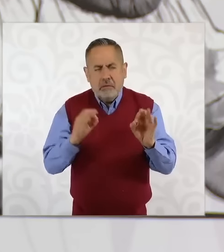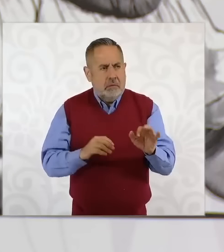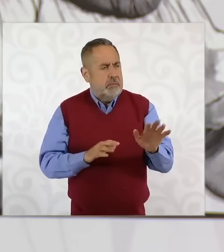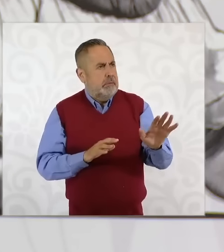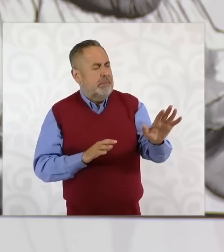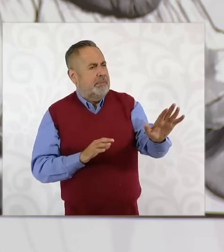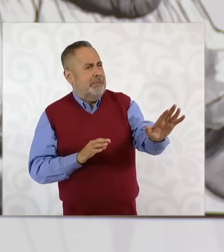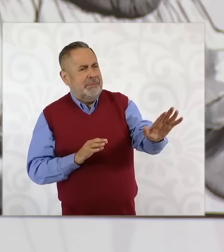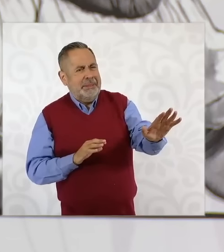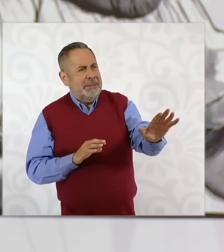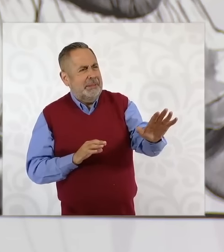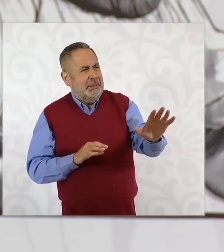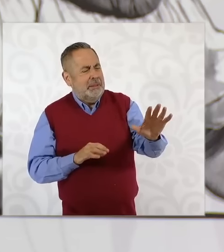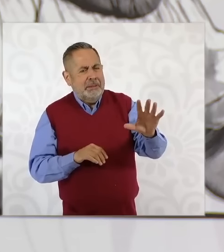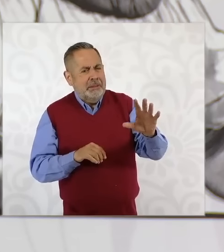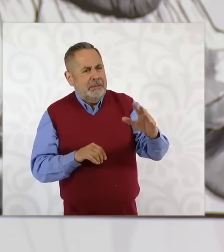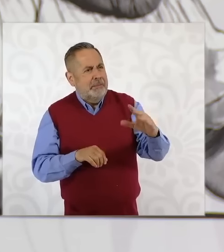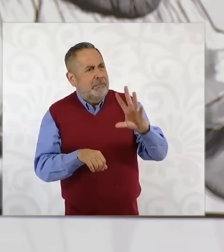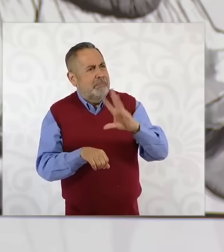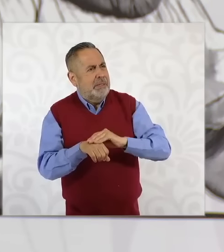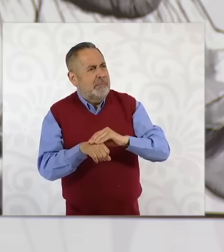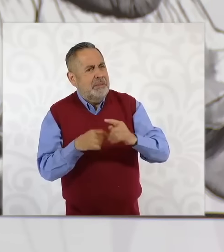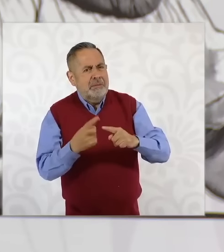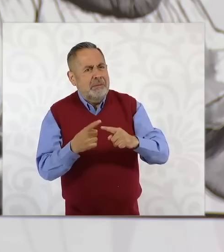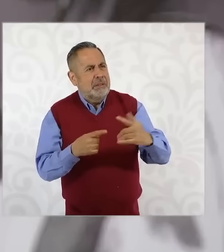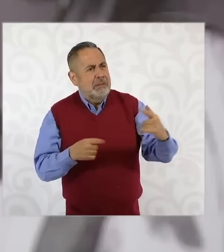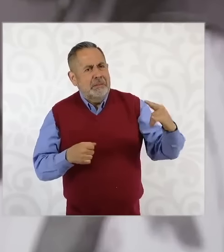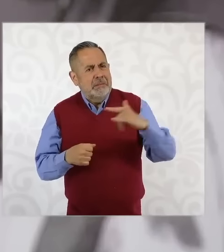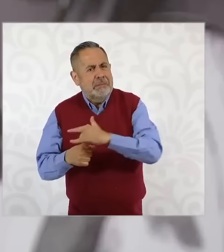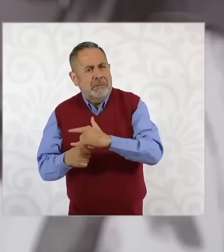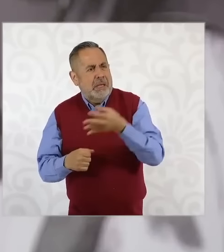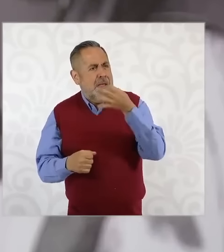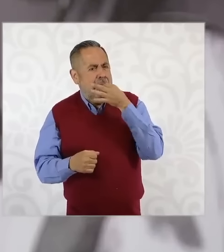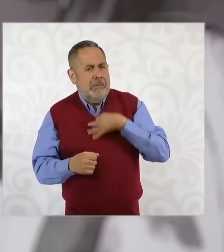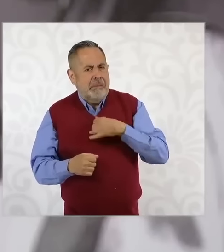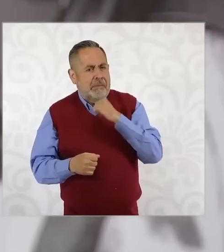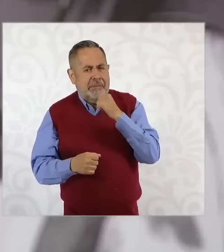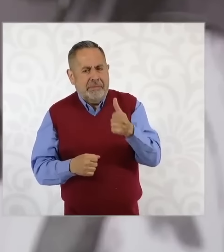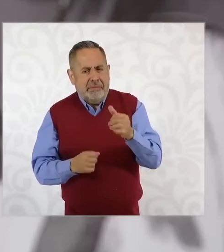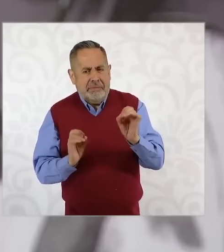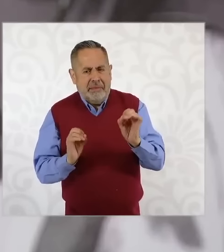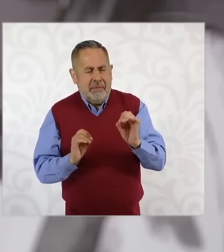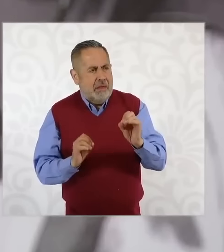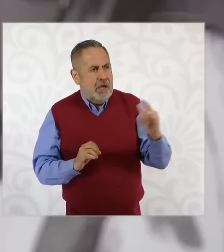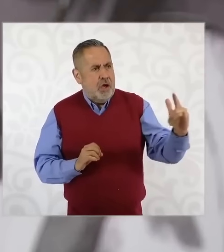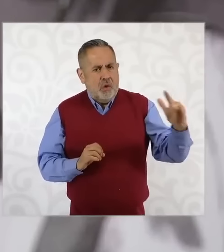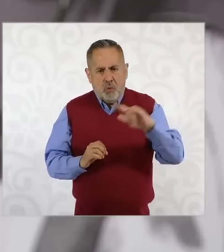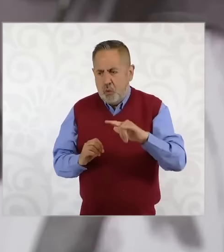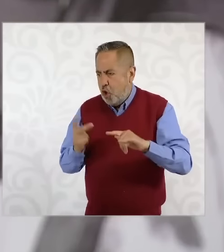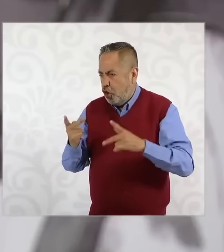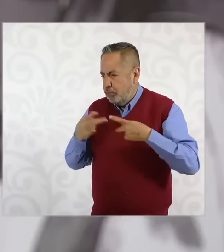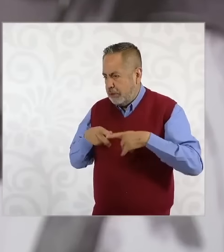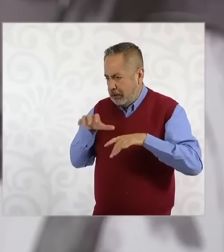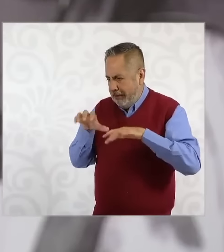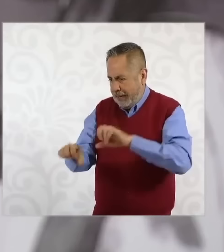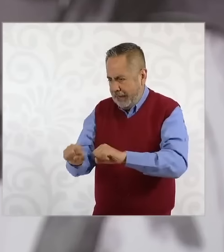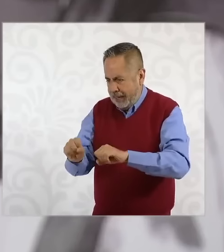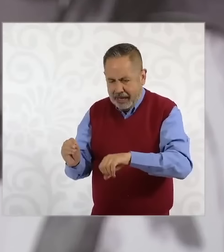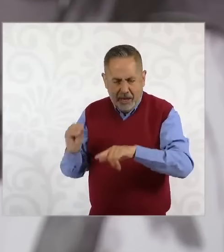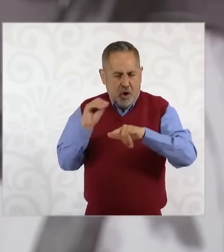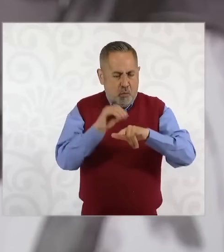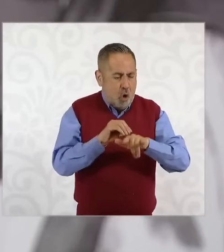la llegada de dos miembros del cártel organizado del la delincuencia organizada del cártel de